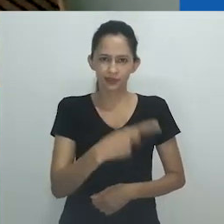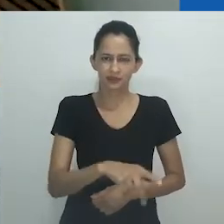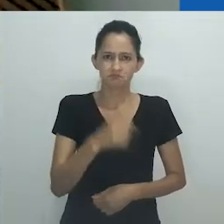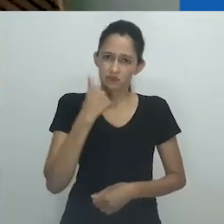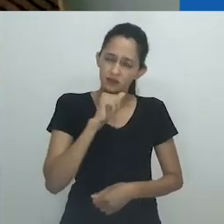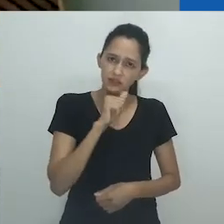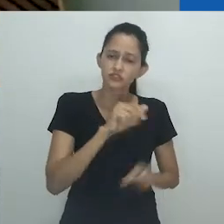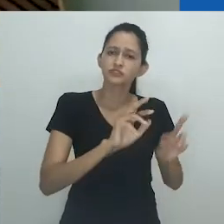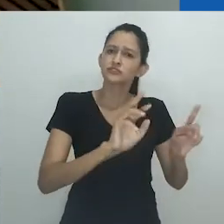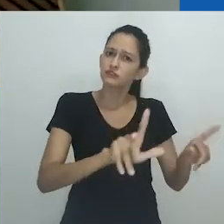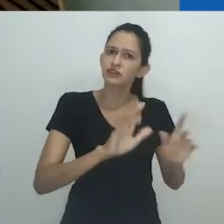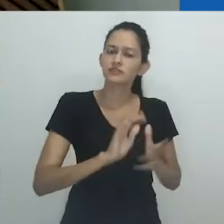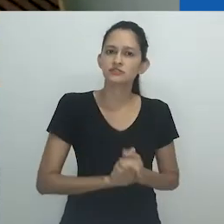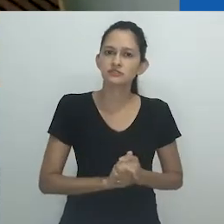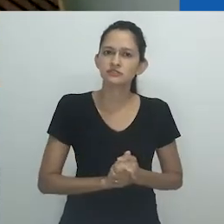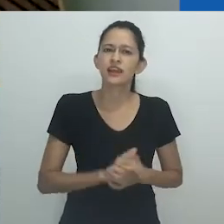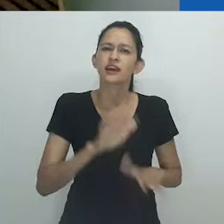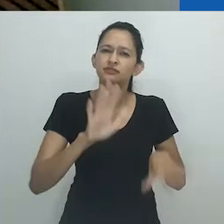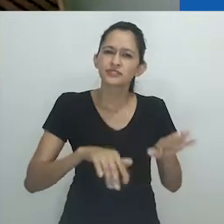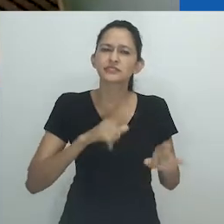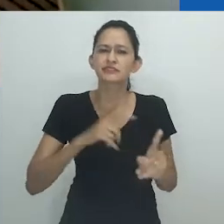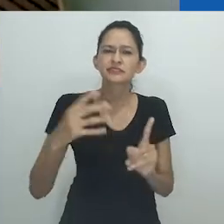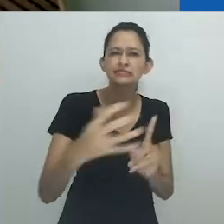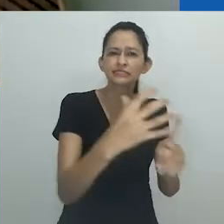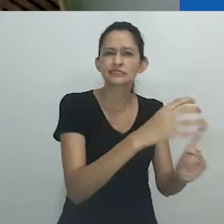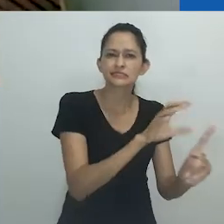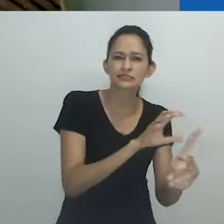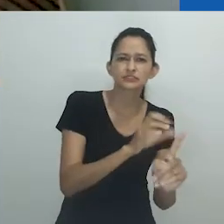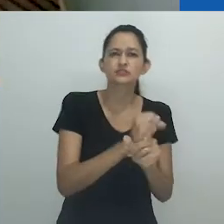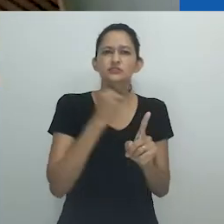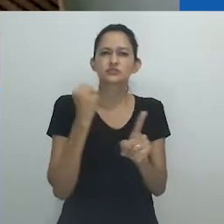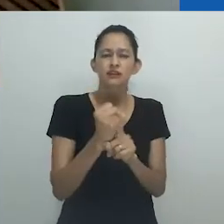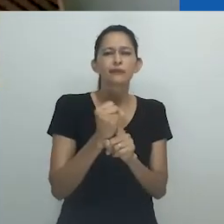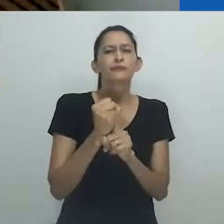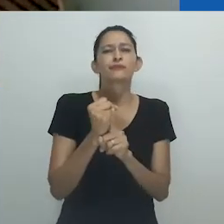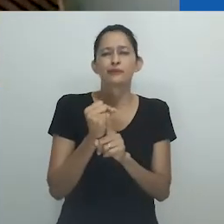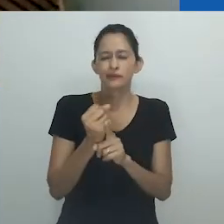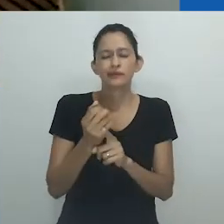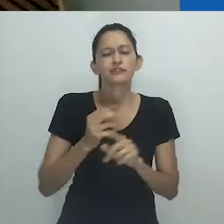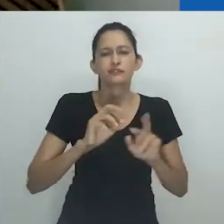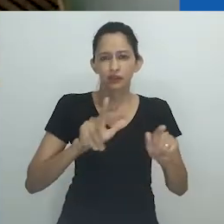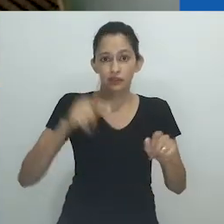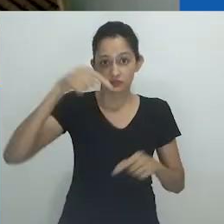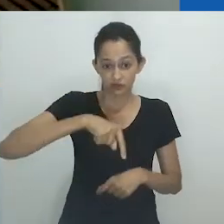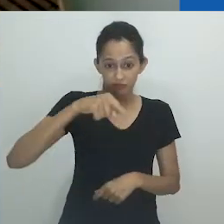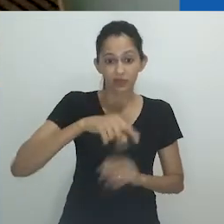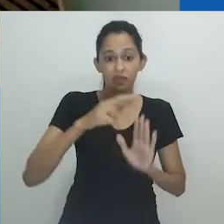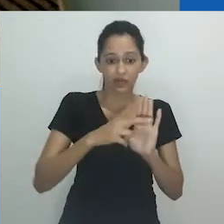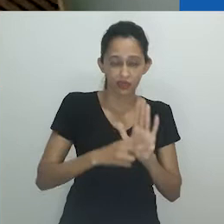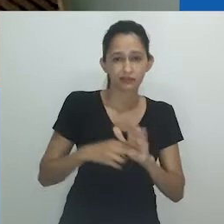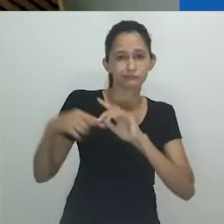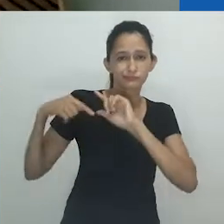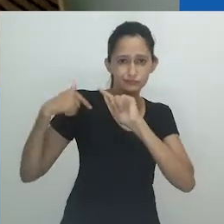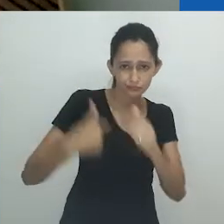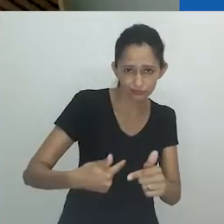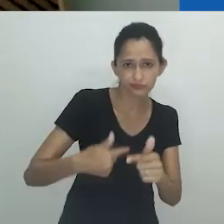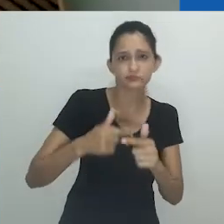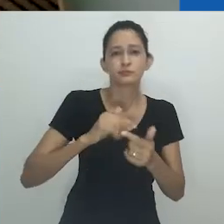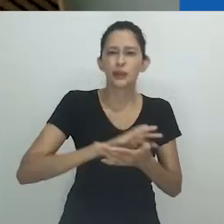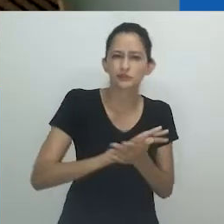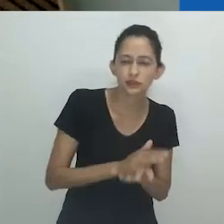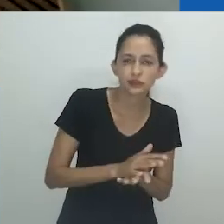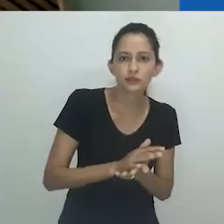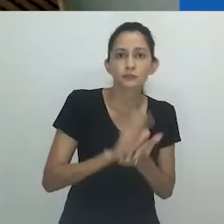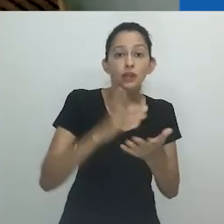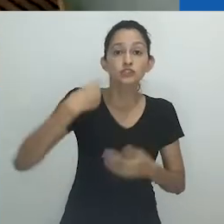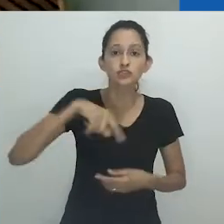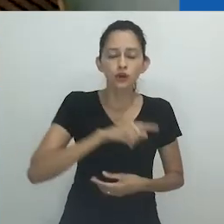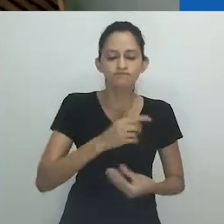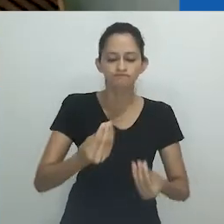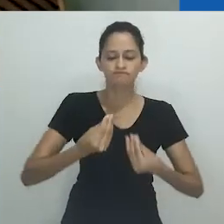de um outro momento histórico, anônimas, que, mesmo constrangidas por narrativas patriarcais ou em uma malha legislativa segregacionista, racista,